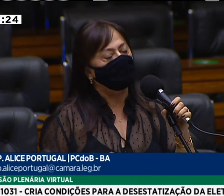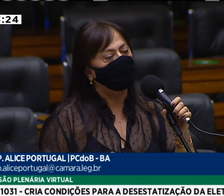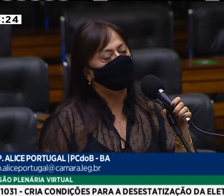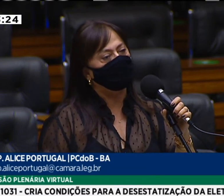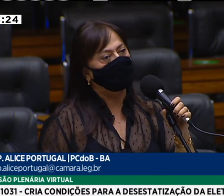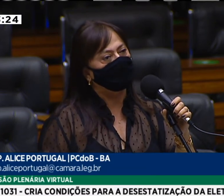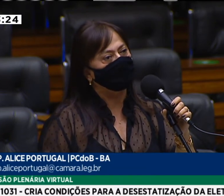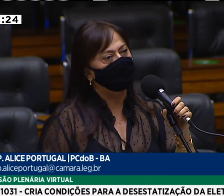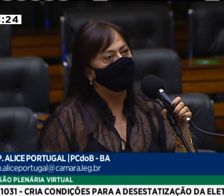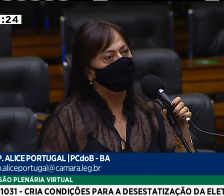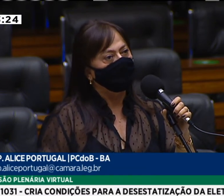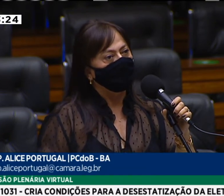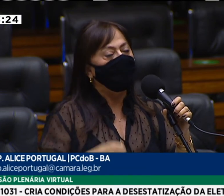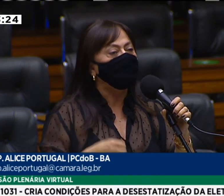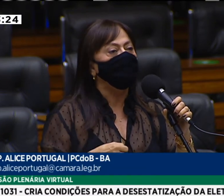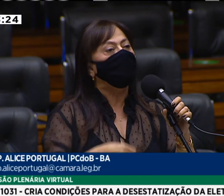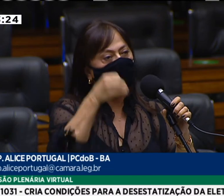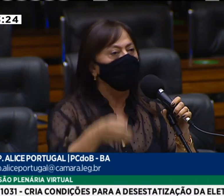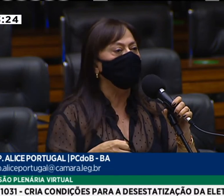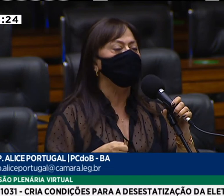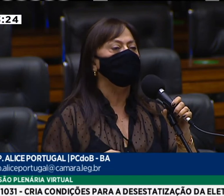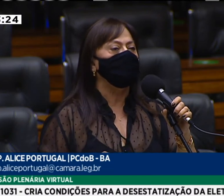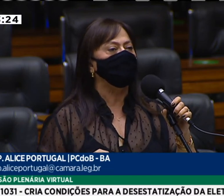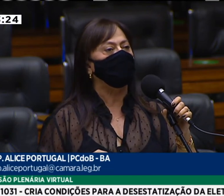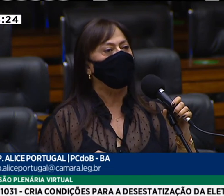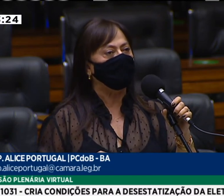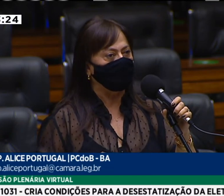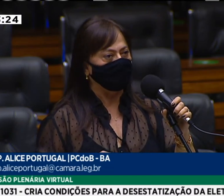REGIÃO, DA NOSSA REGIÃO. ENTÃO NESSE MOMENTO EU QUERO